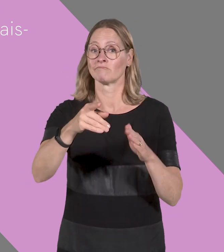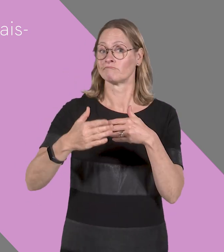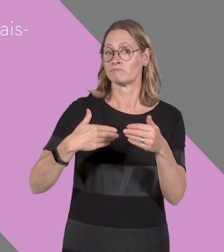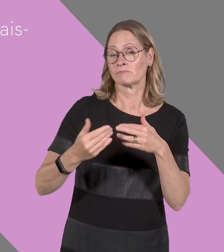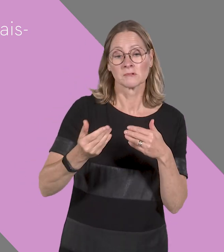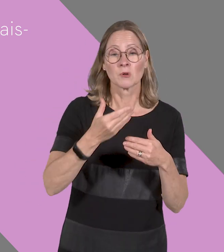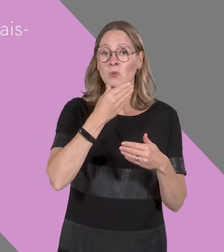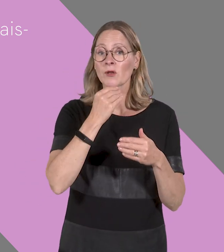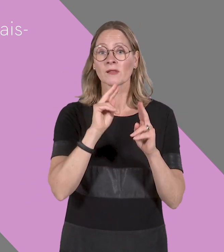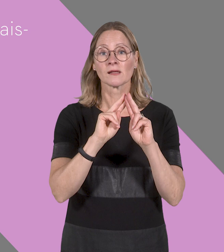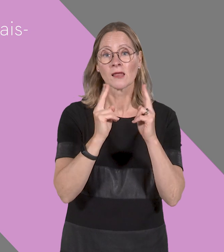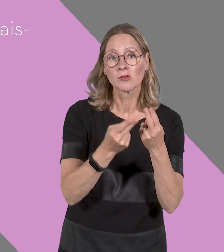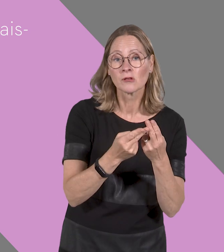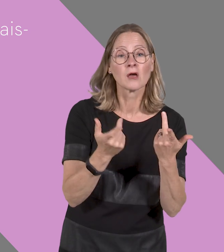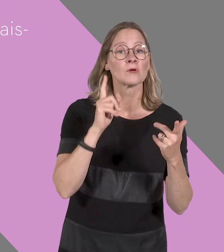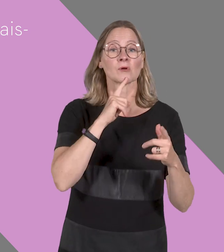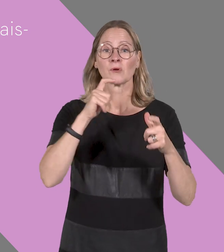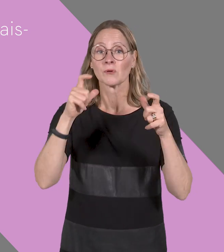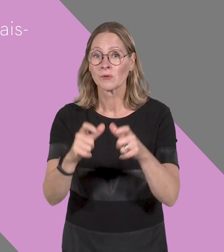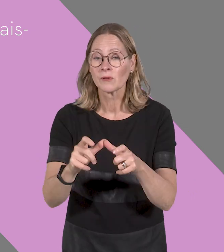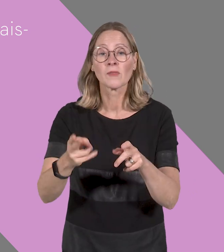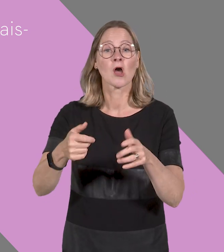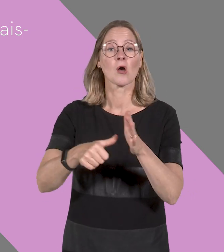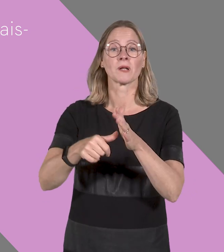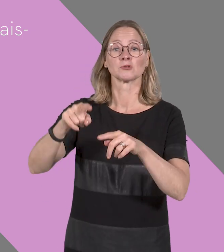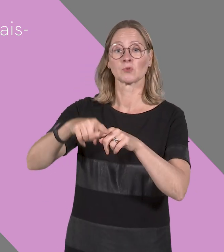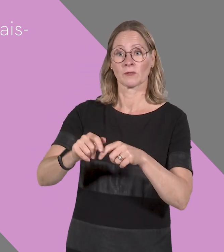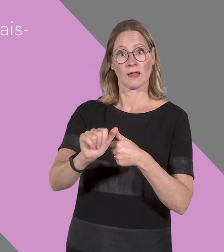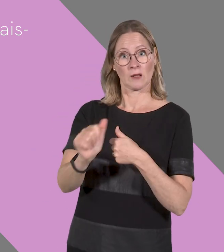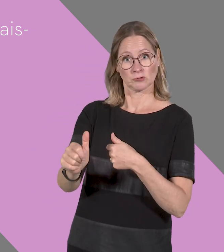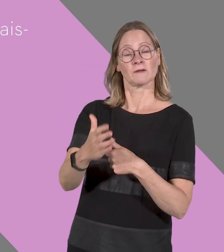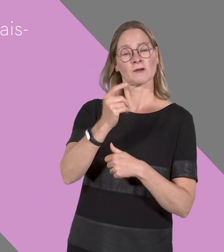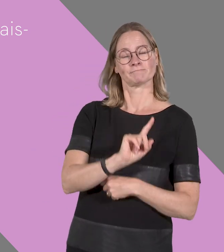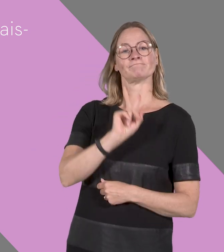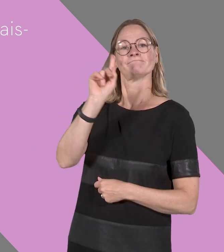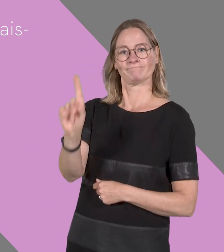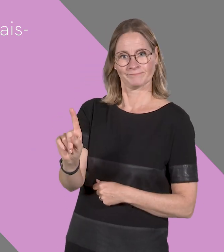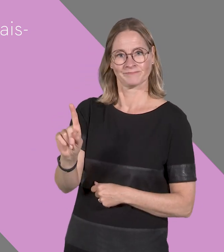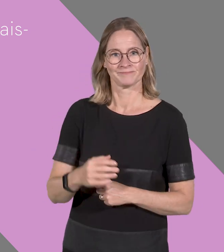ja toimit joko nuortenkerhon, kuurojen yhdistyksen - tai oppilaskunnan edustajana.